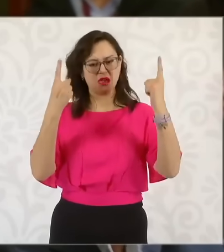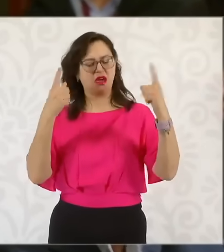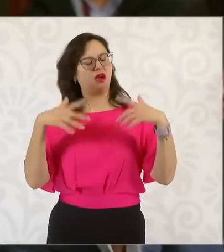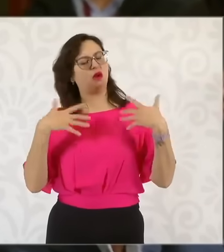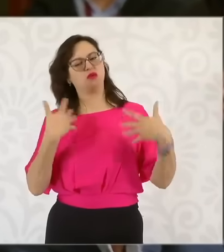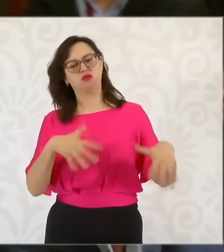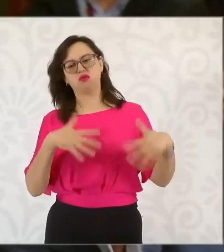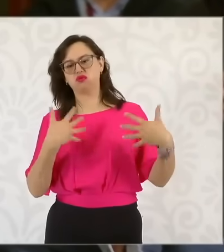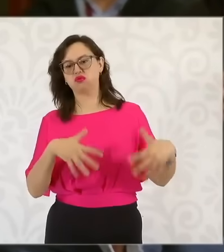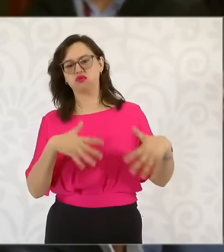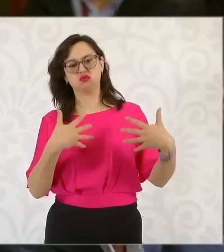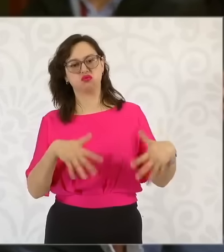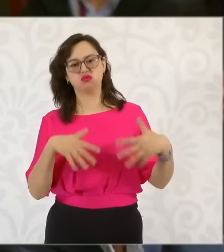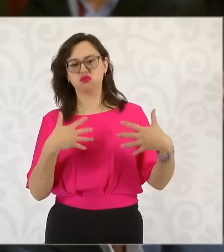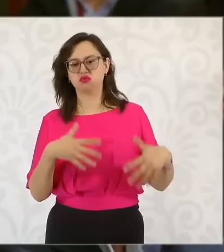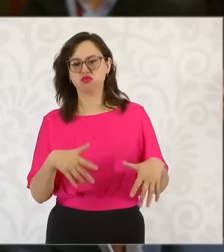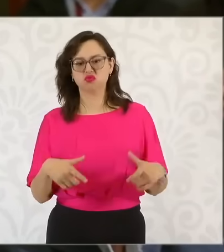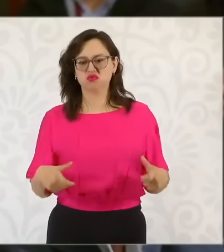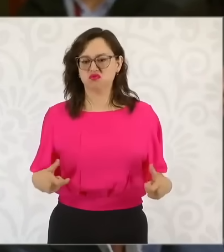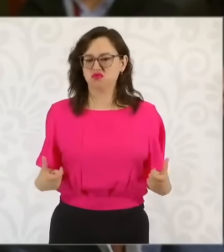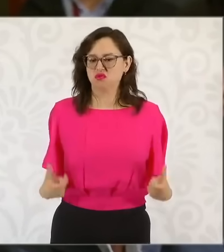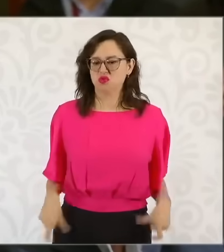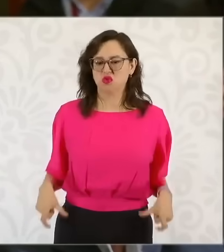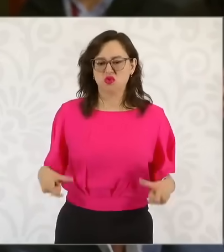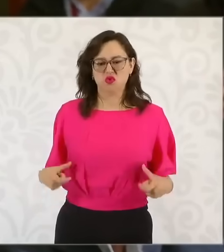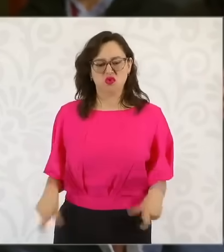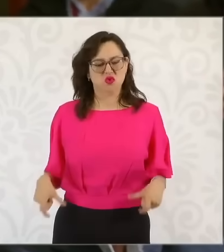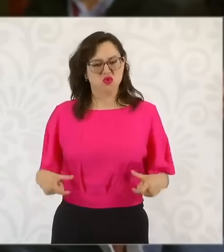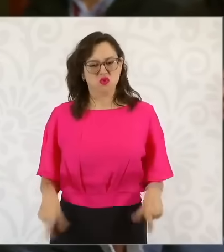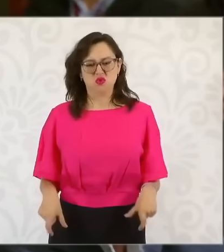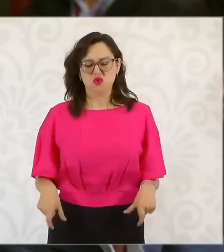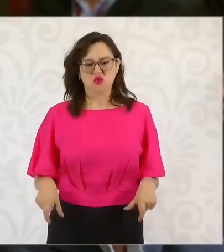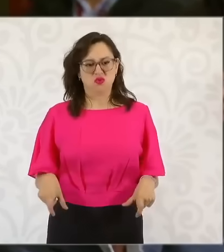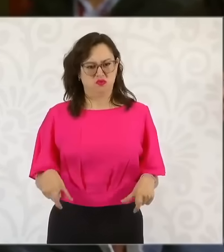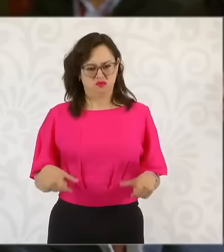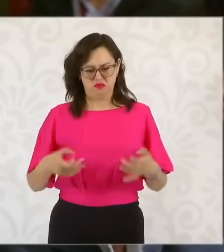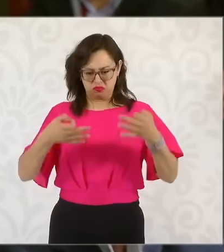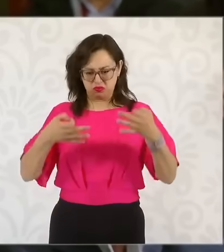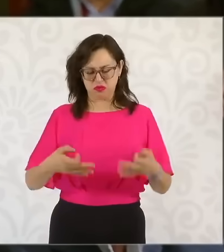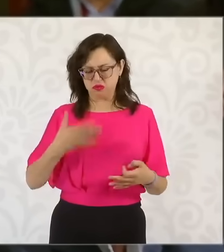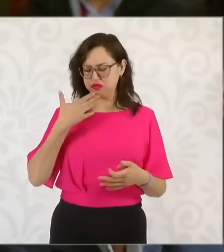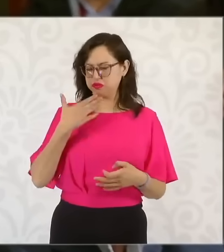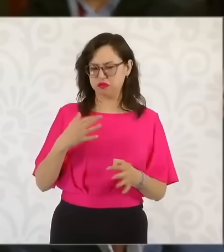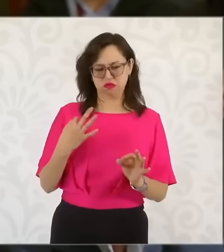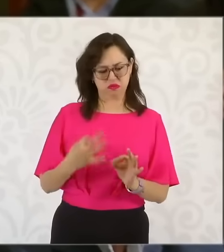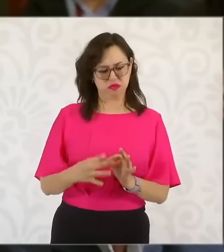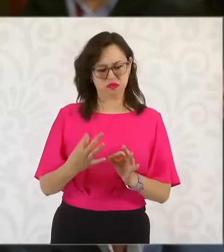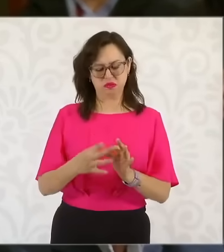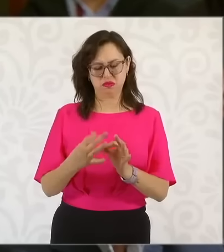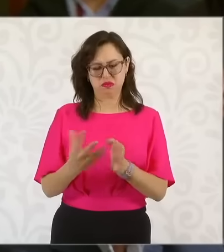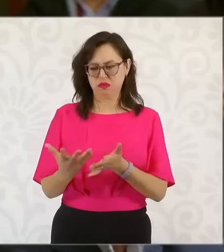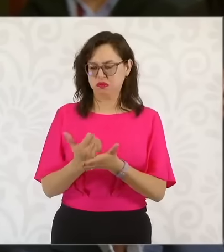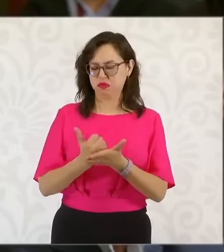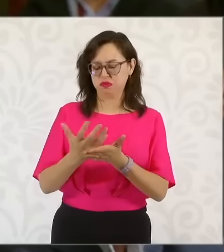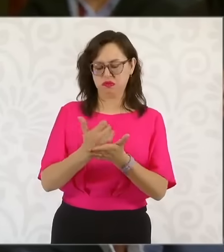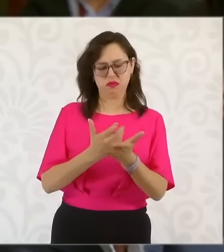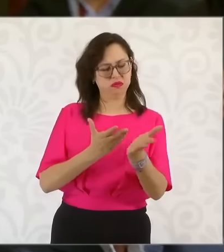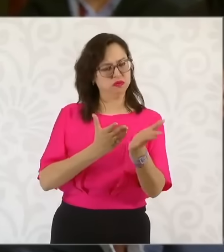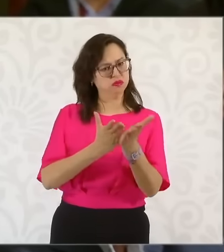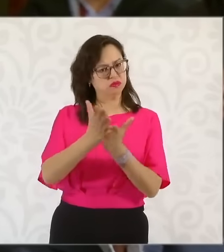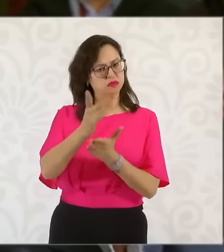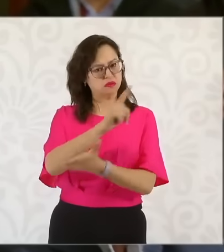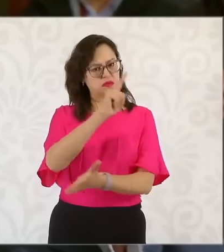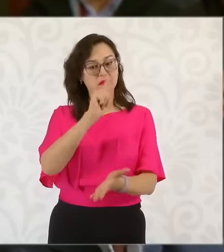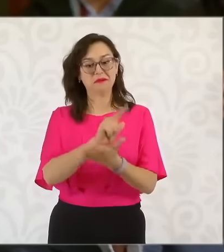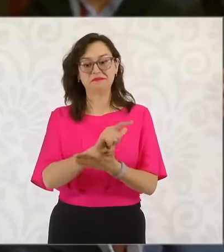como gente que hizo dinero de una manera lícita y no fue así ellos tenían un puesto de tortas